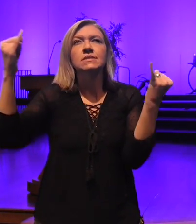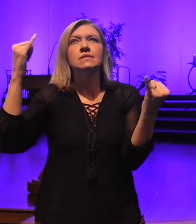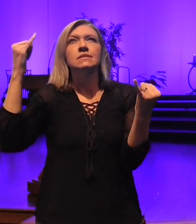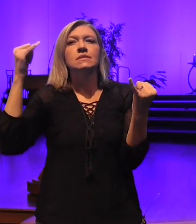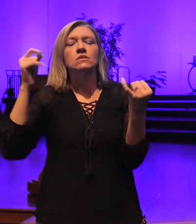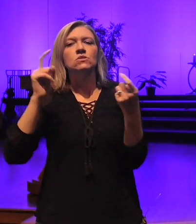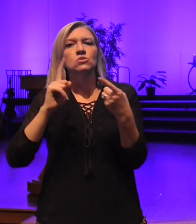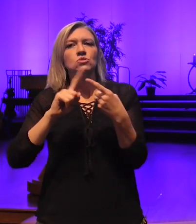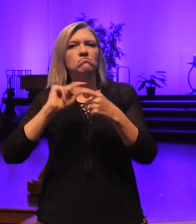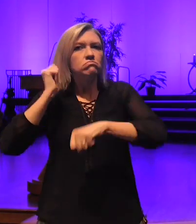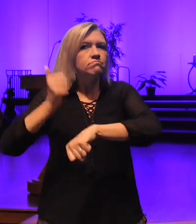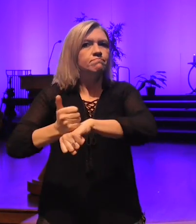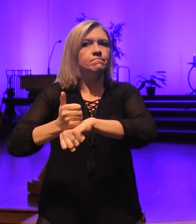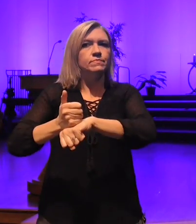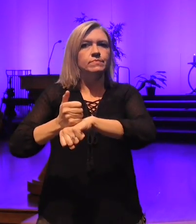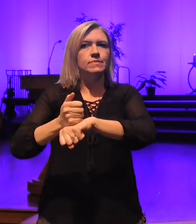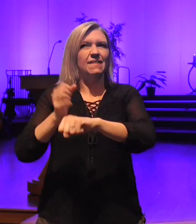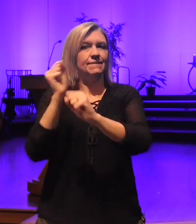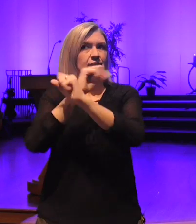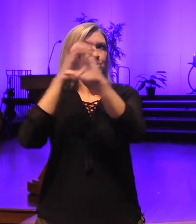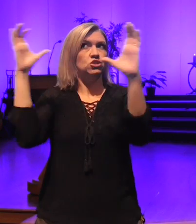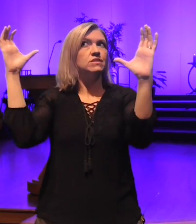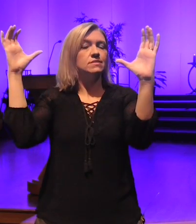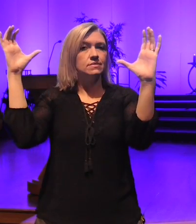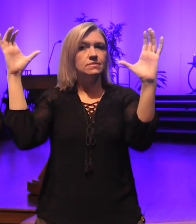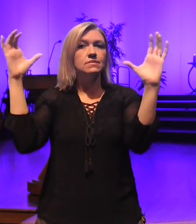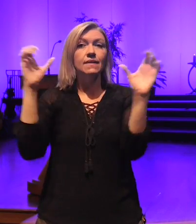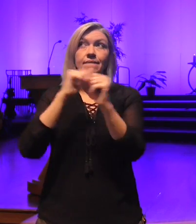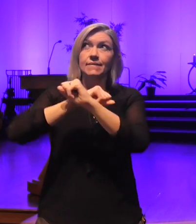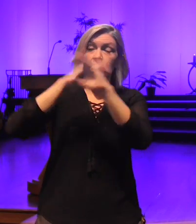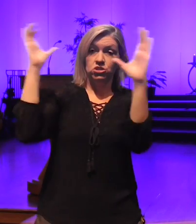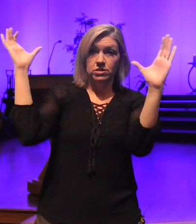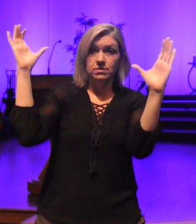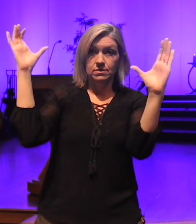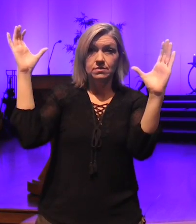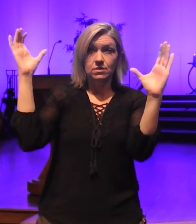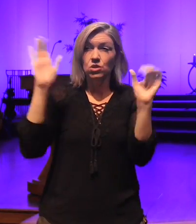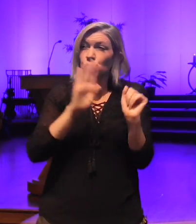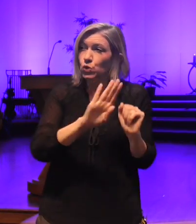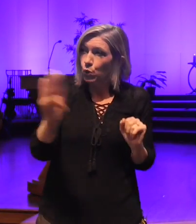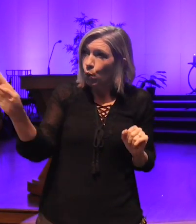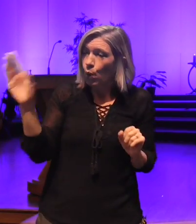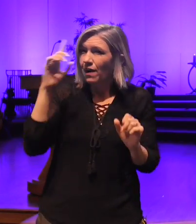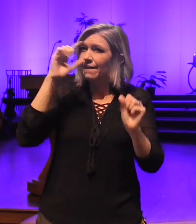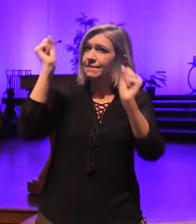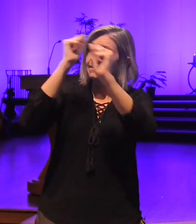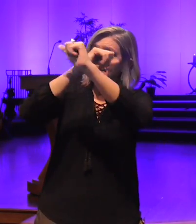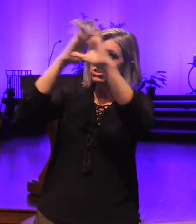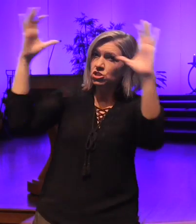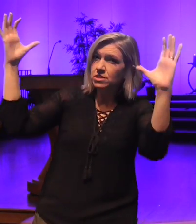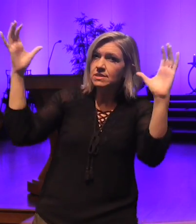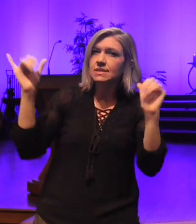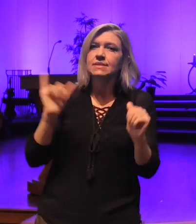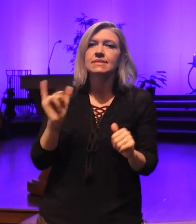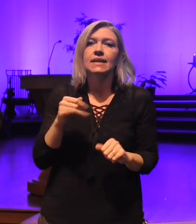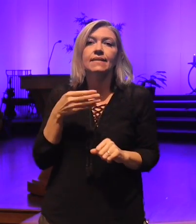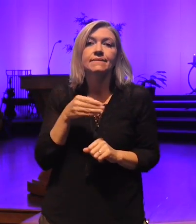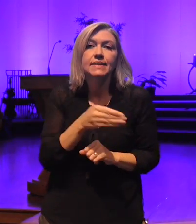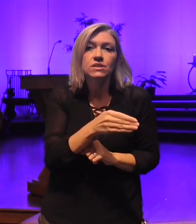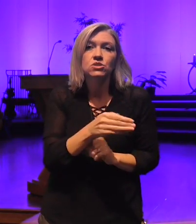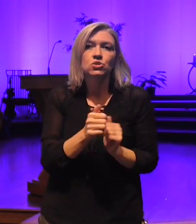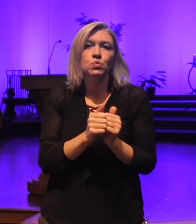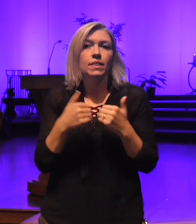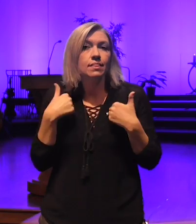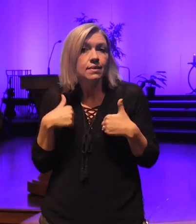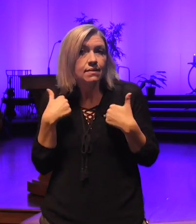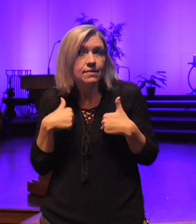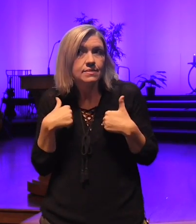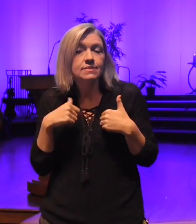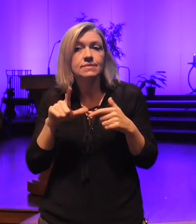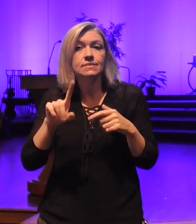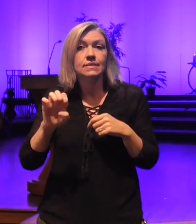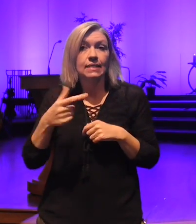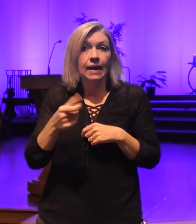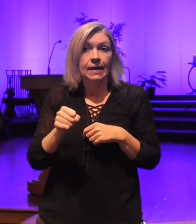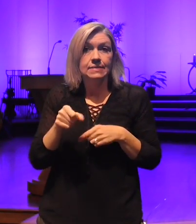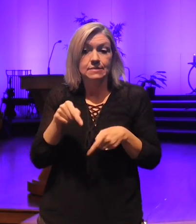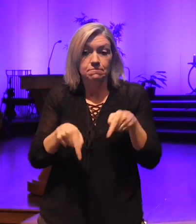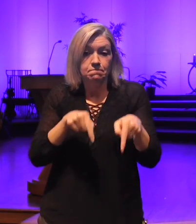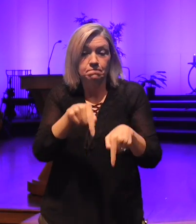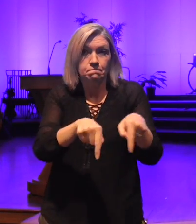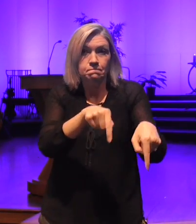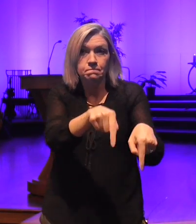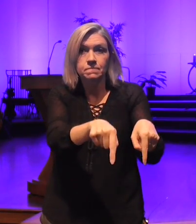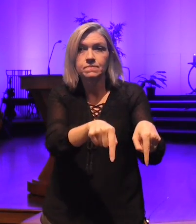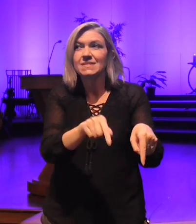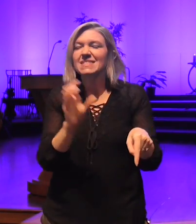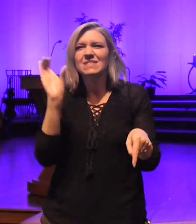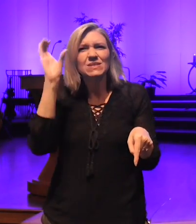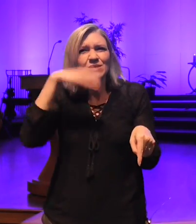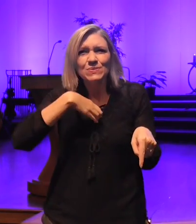una visión, una visión, tu visión es como un pez con pulmones y patas, está bien, una apertura inusual, tal vez extraña pero